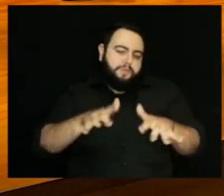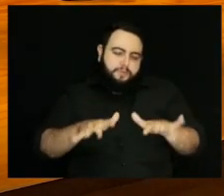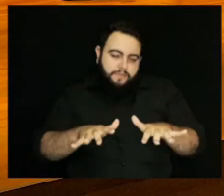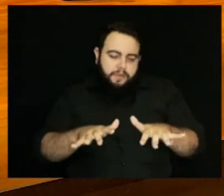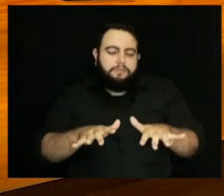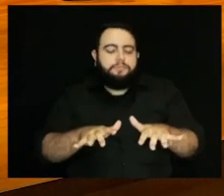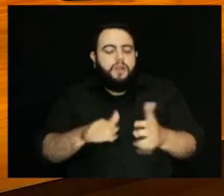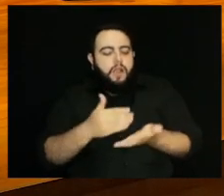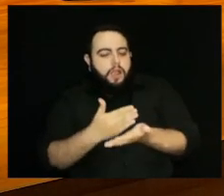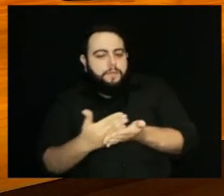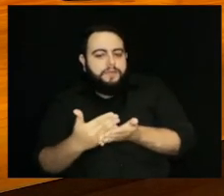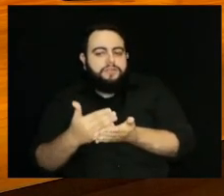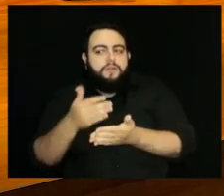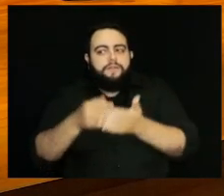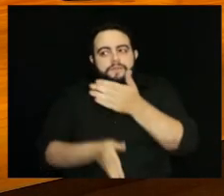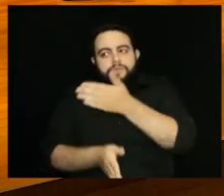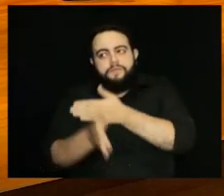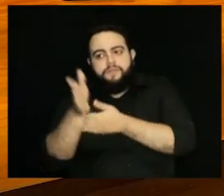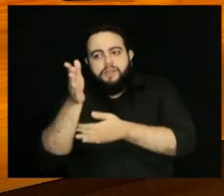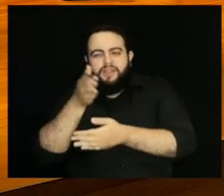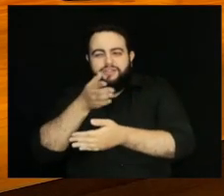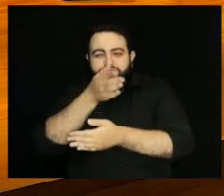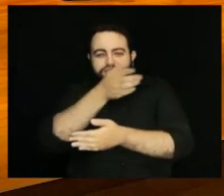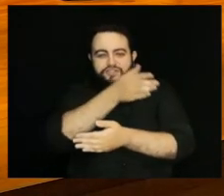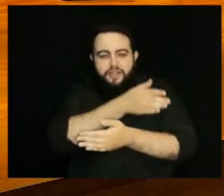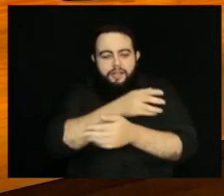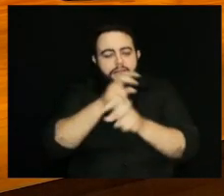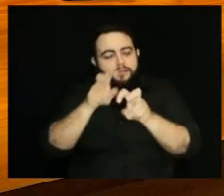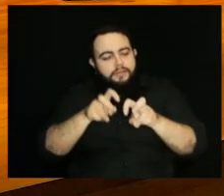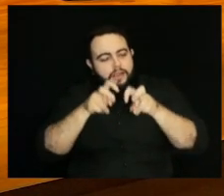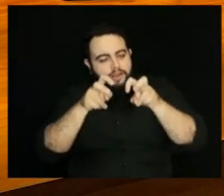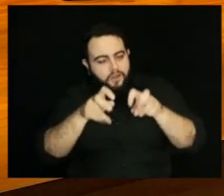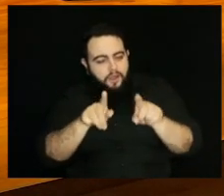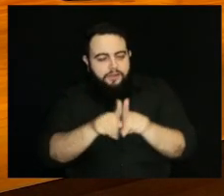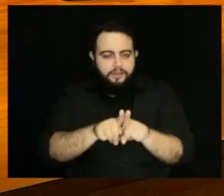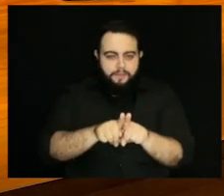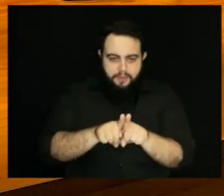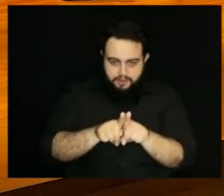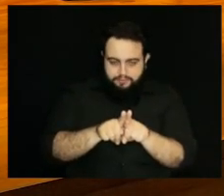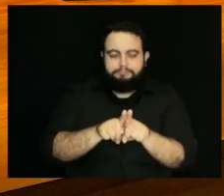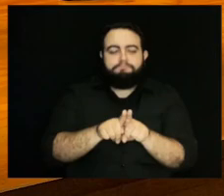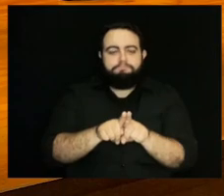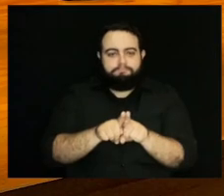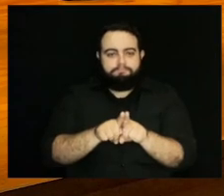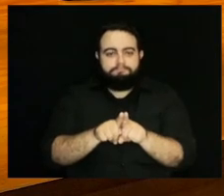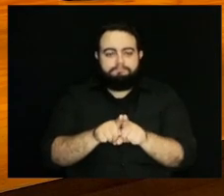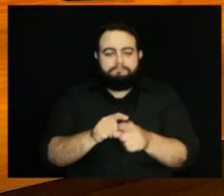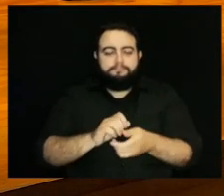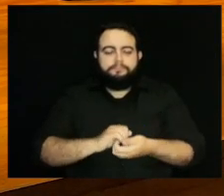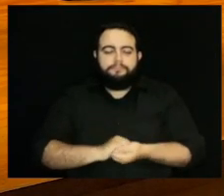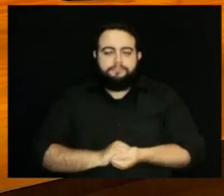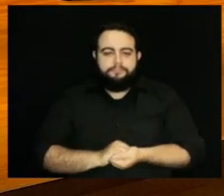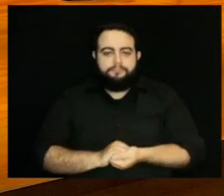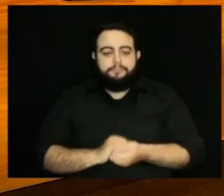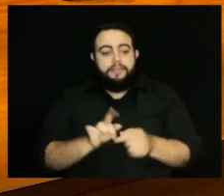Começaram a viajar, foram pro interior, sempre era encerrado pelos Almôndegas. Foram para Curitiba,